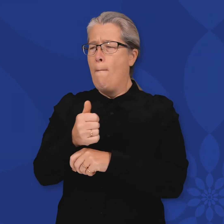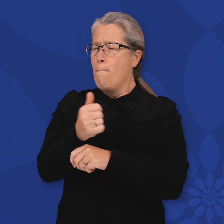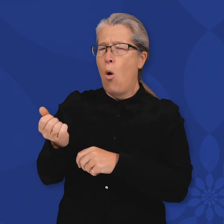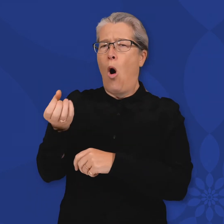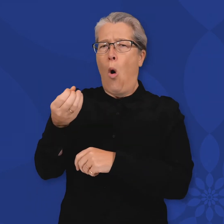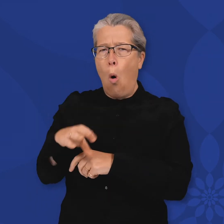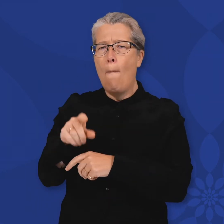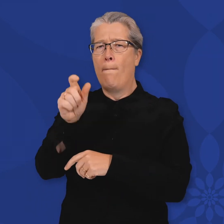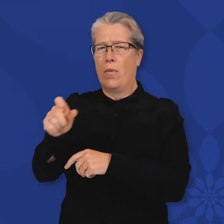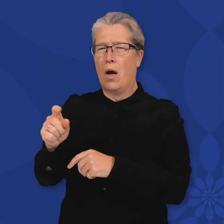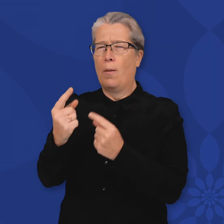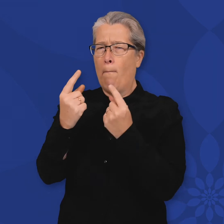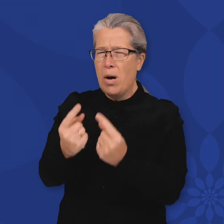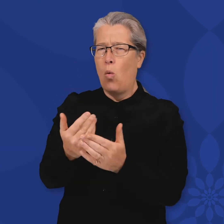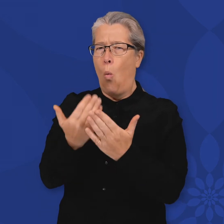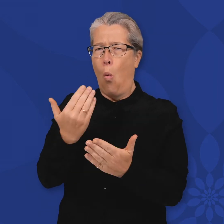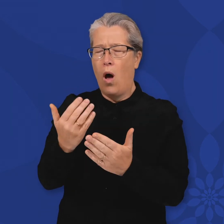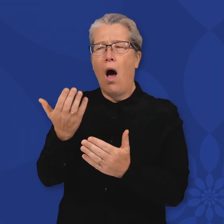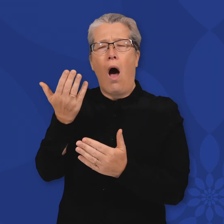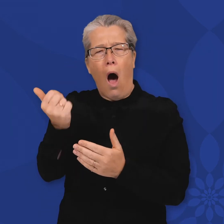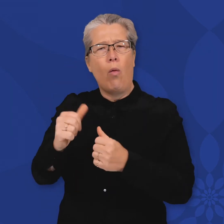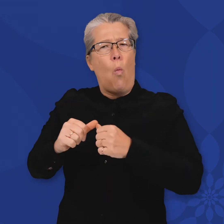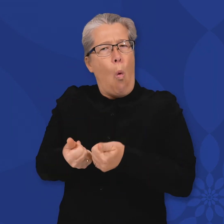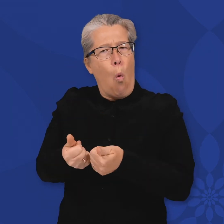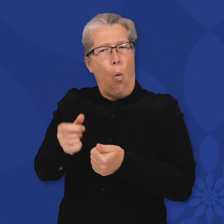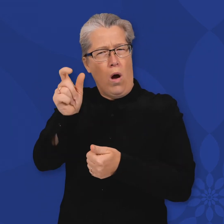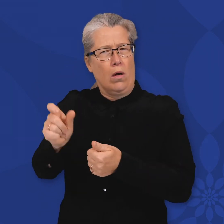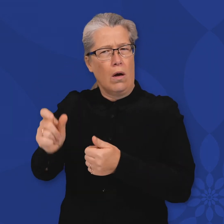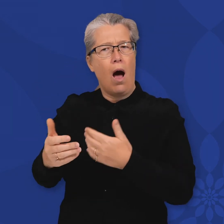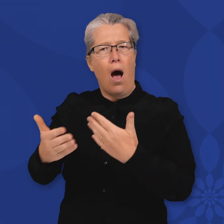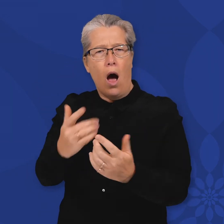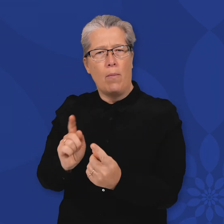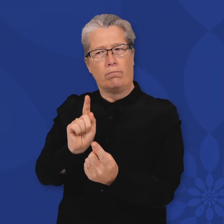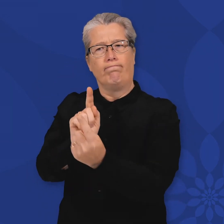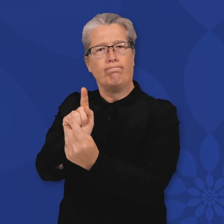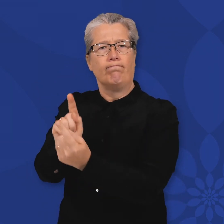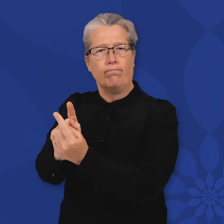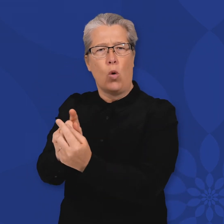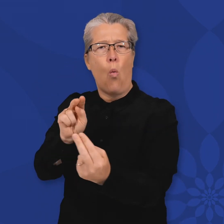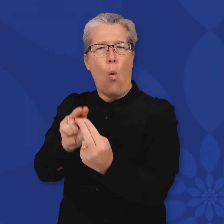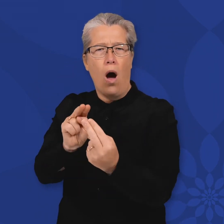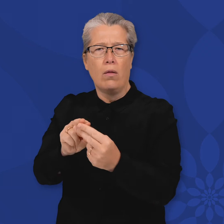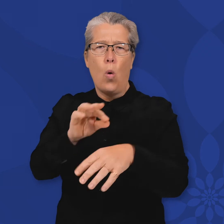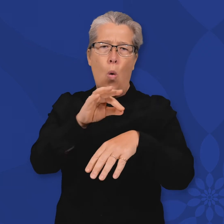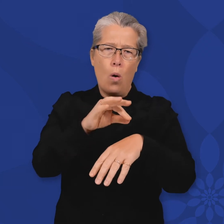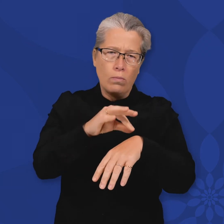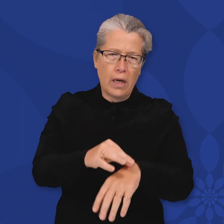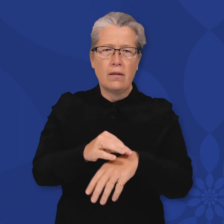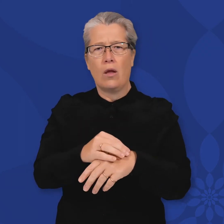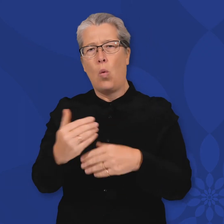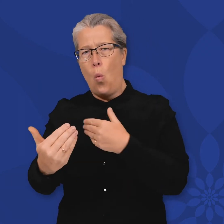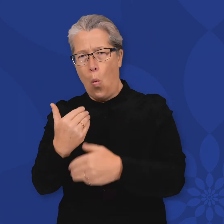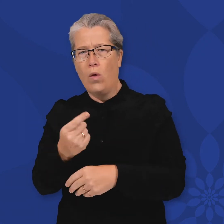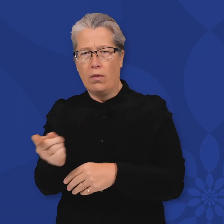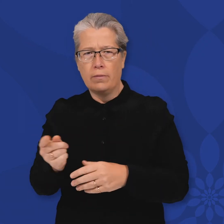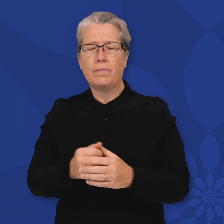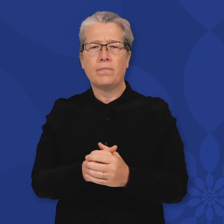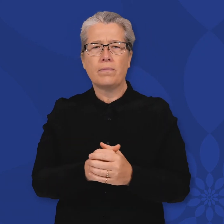som inte har tillräckligt skydd mot sjukdomen covid-19 för arbete med kunder och patienter.